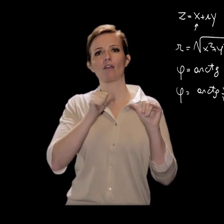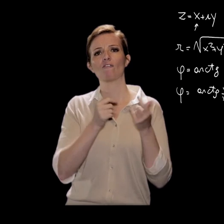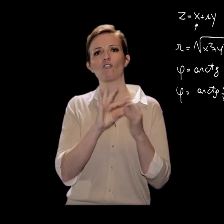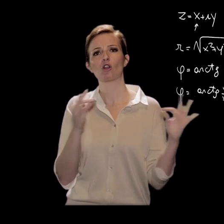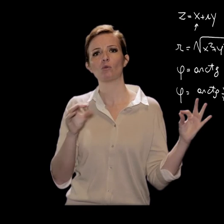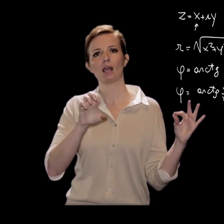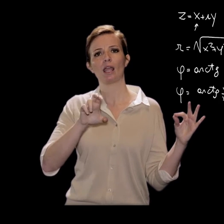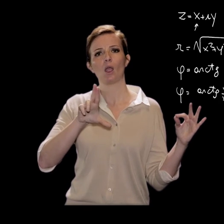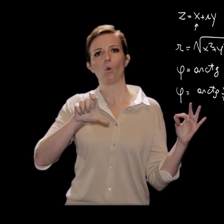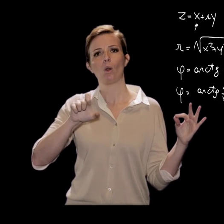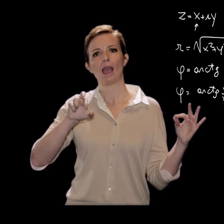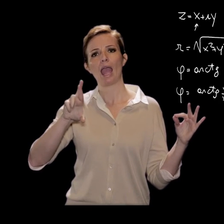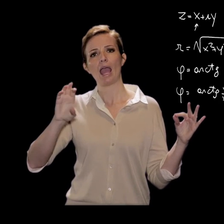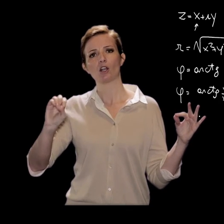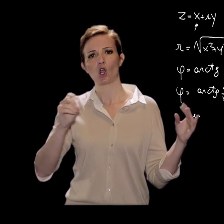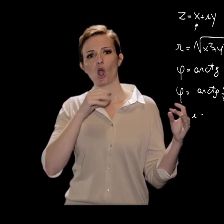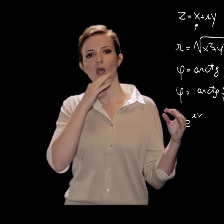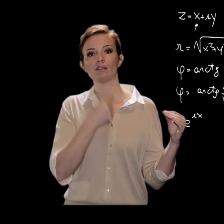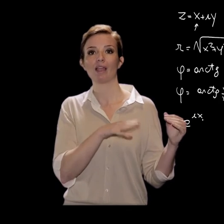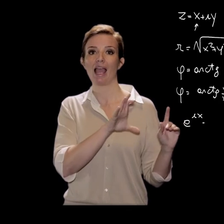(LEGGE LA FORMULA)